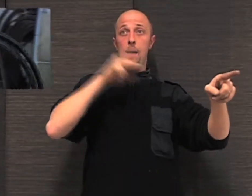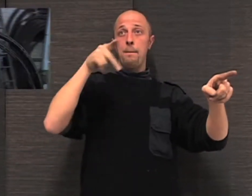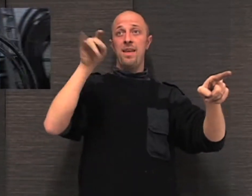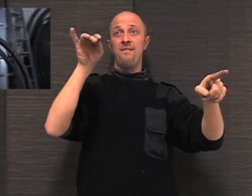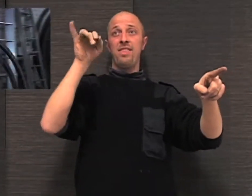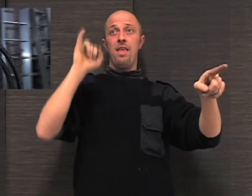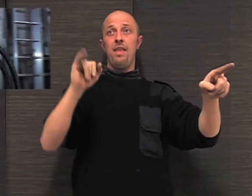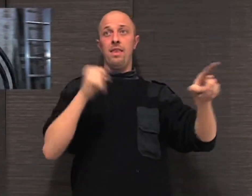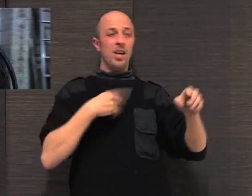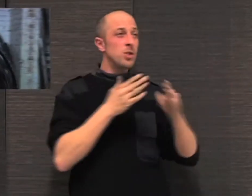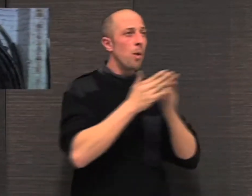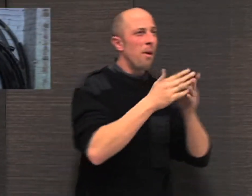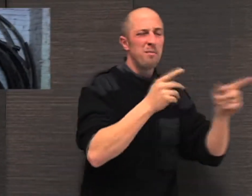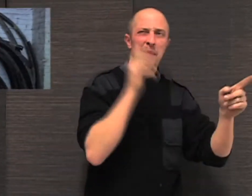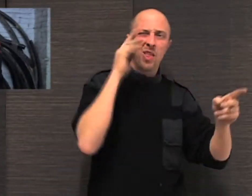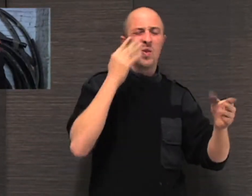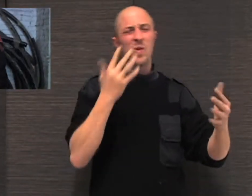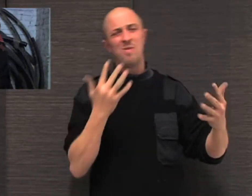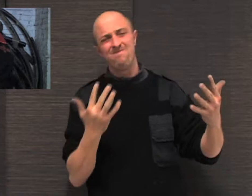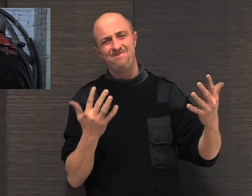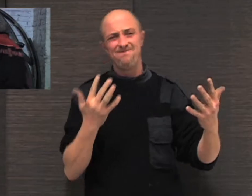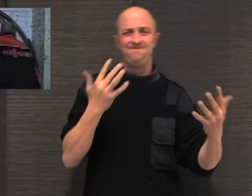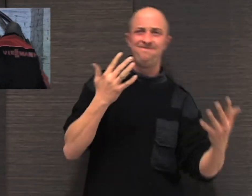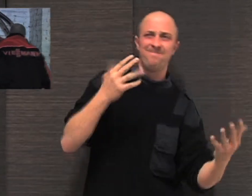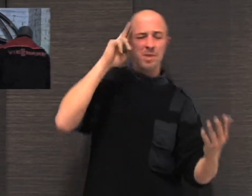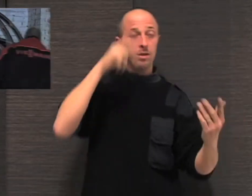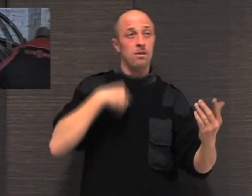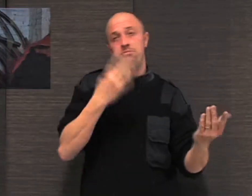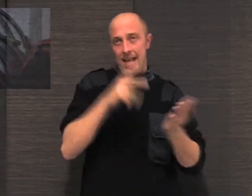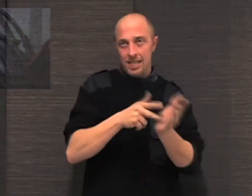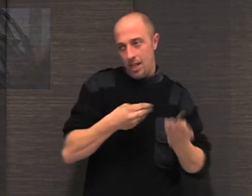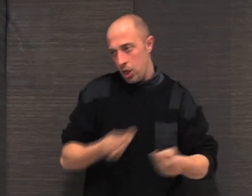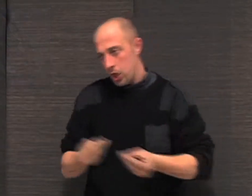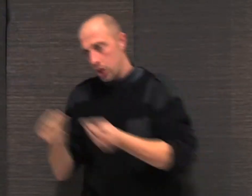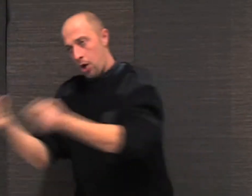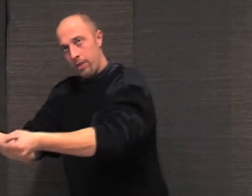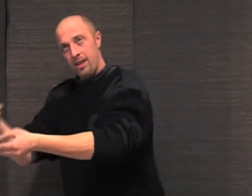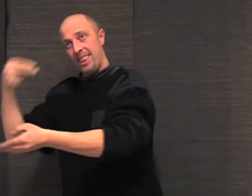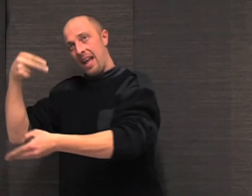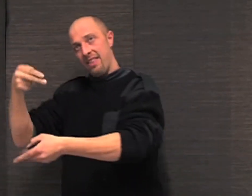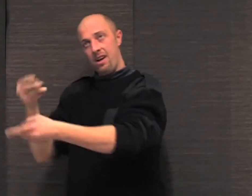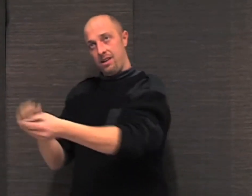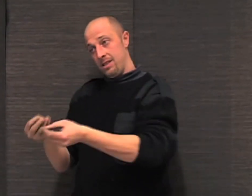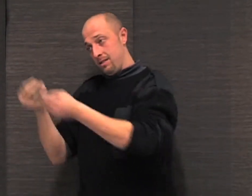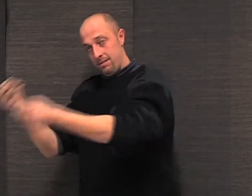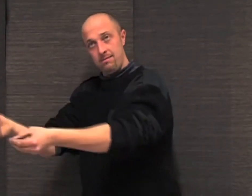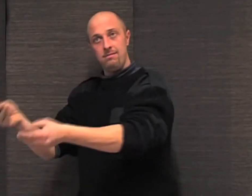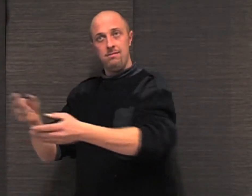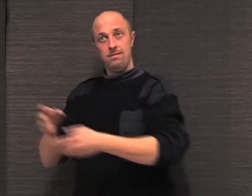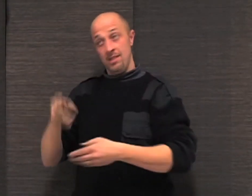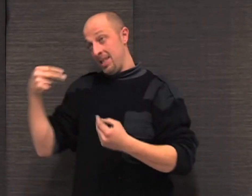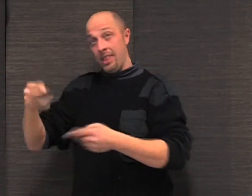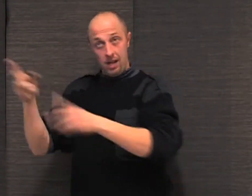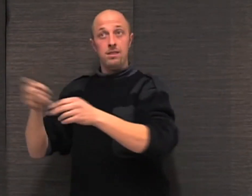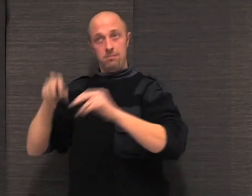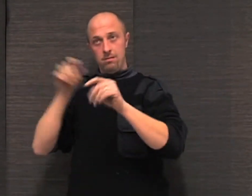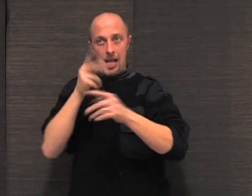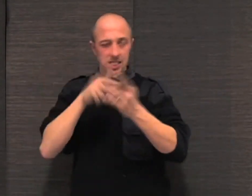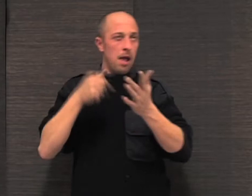J'avais trouvé une entreprise qui acceptait de faire un Plan Formation Insertion. Mais l'employeur hésitait encore un peu. Alors, j'en ai parlé à Nathalie (Hapche), la conseillère emploi du SARE.